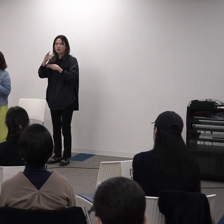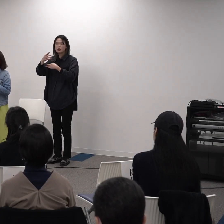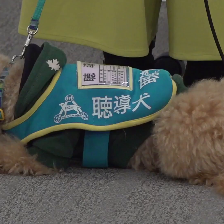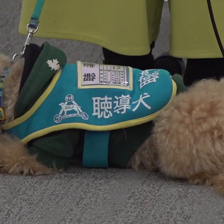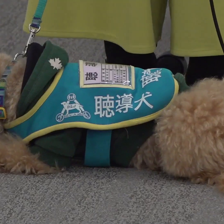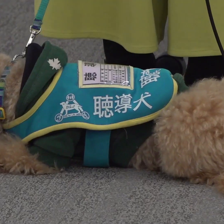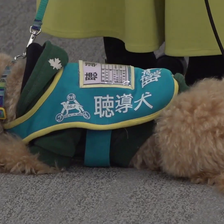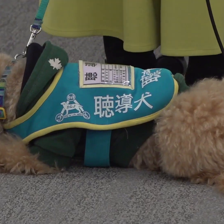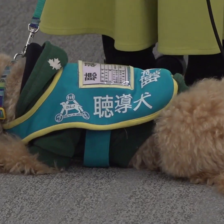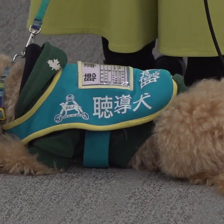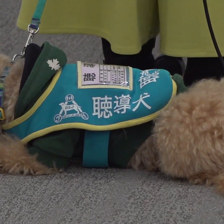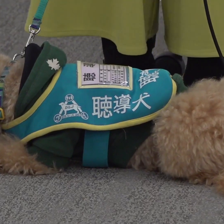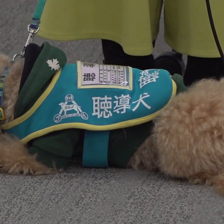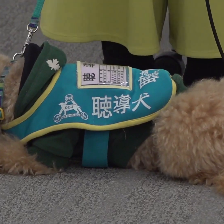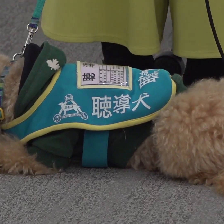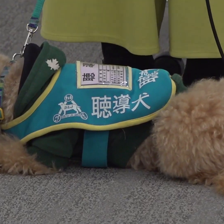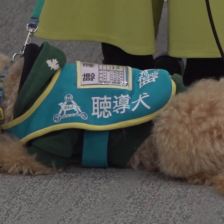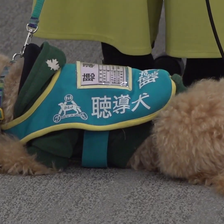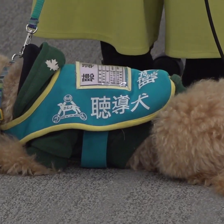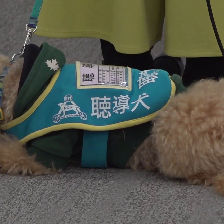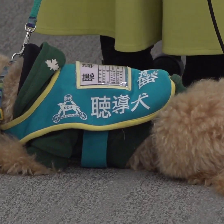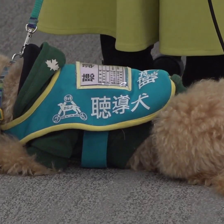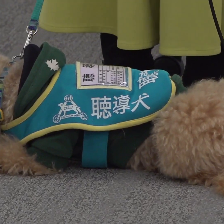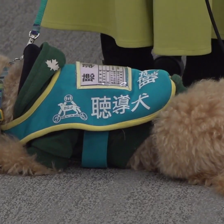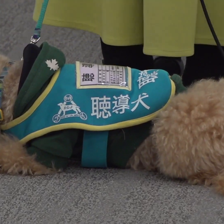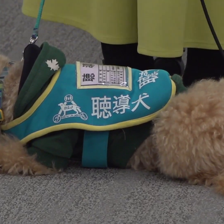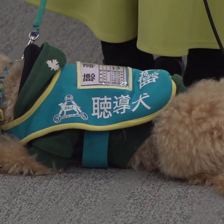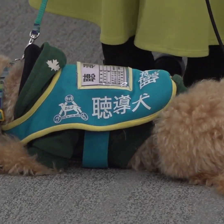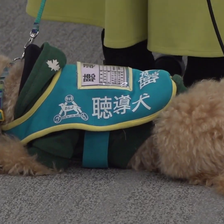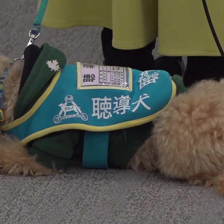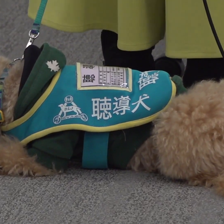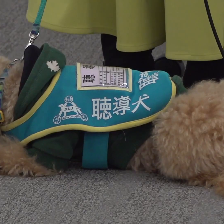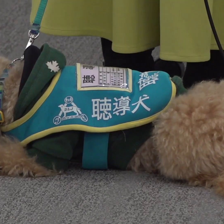人が突然来るかもしれないし、タイマーもいつ鳴るかわからない